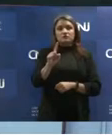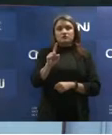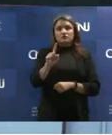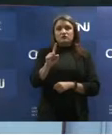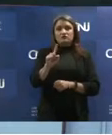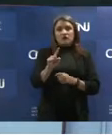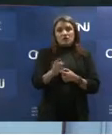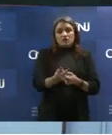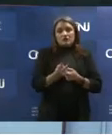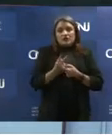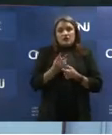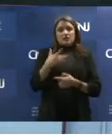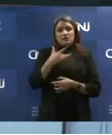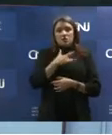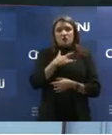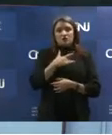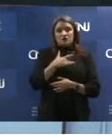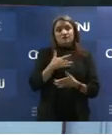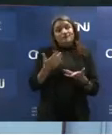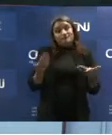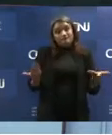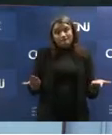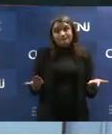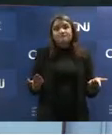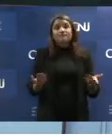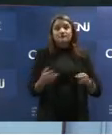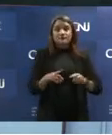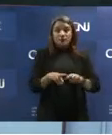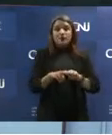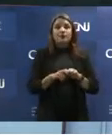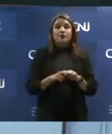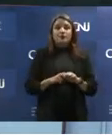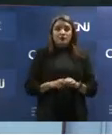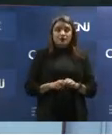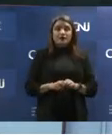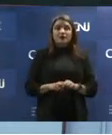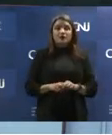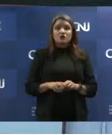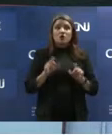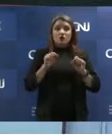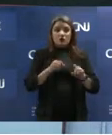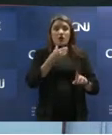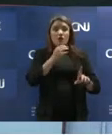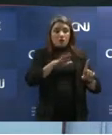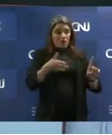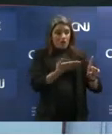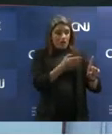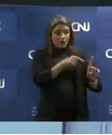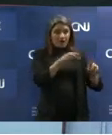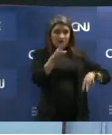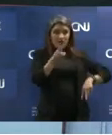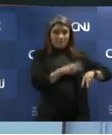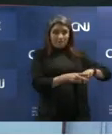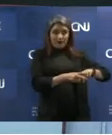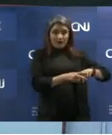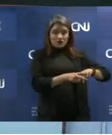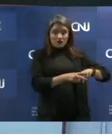Então, foi por esse motivo que eu entendi que sendo o réu preso e eu aqui, conselheiro Richard,